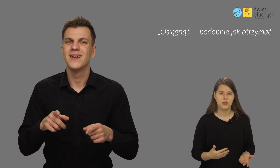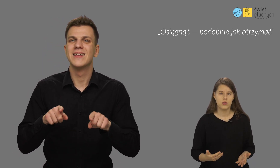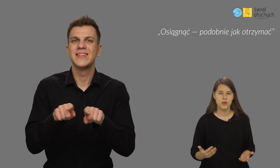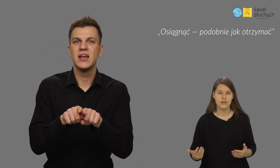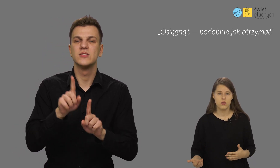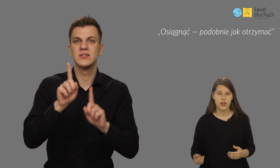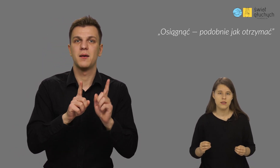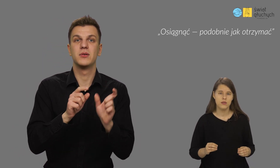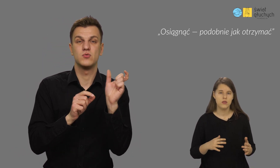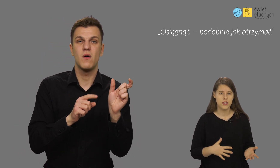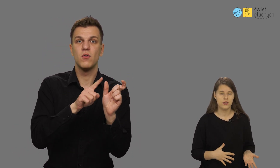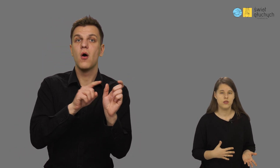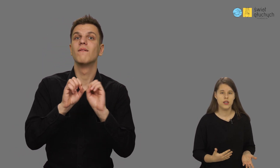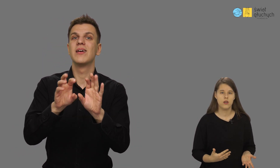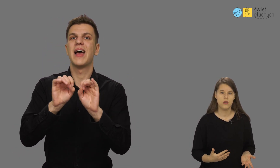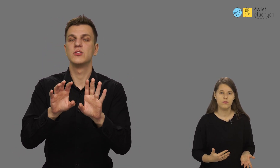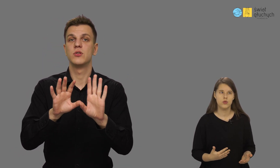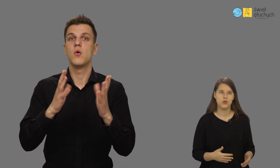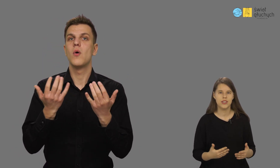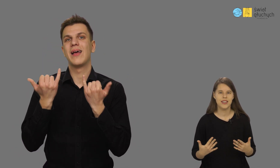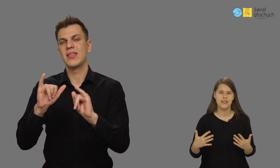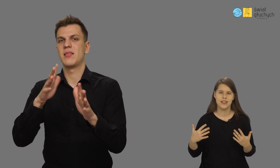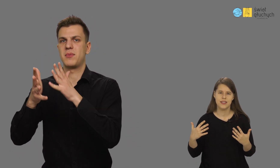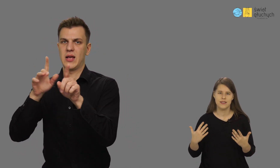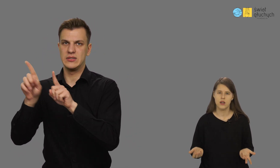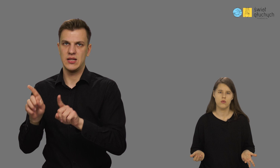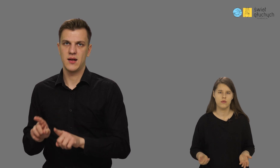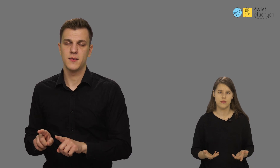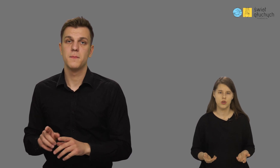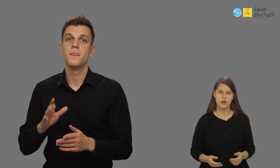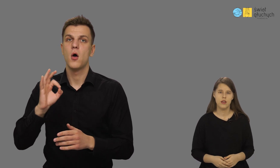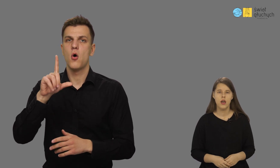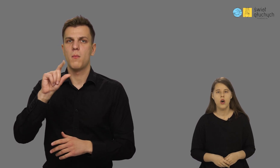których sposób artykulacji został wyjaśniony jako… złożenie innych znaków, zobaczcie: